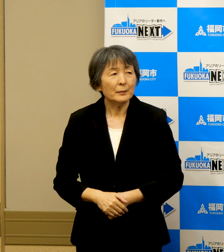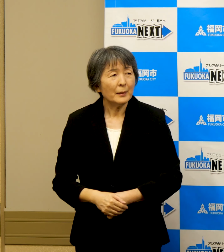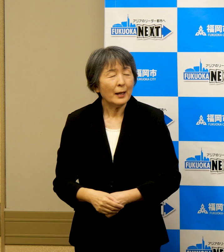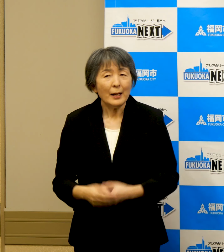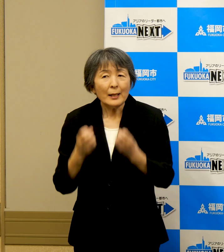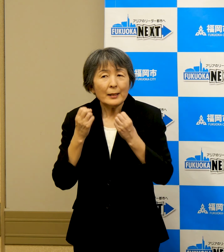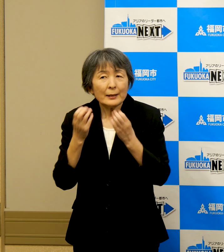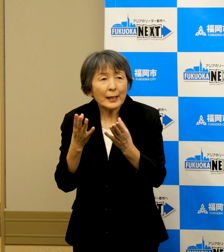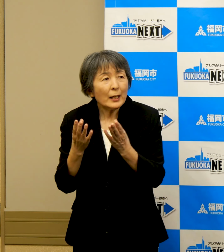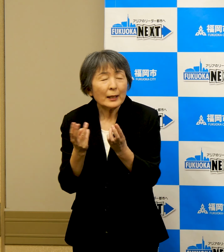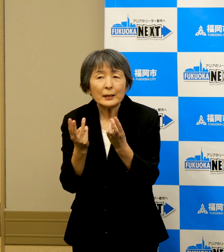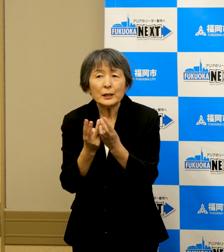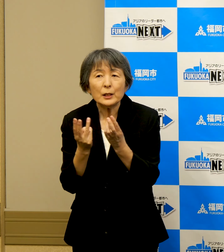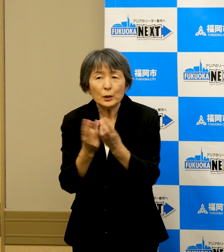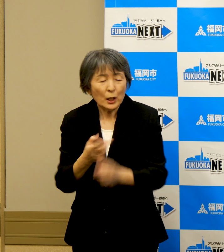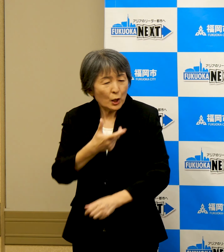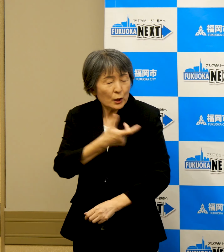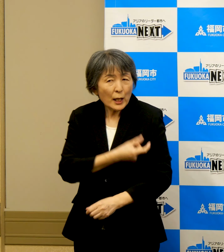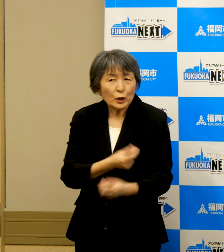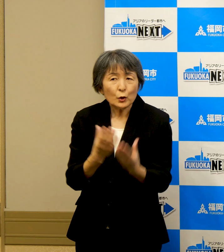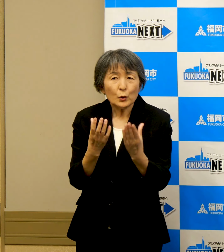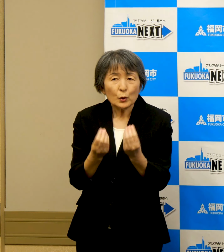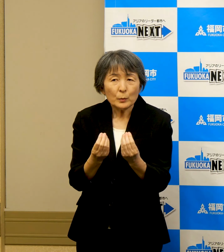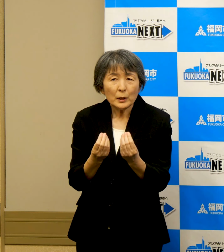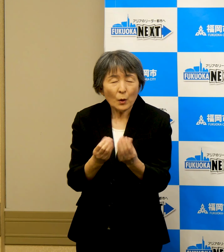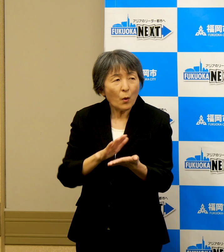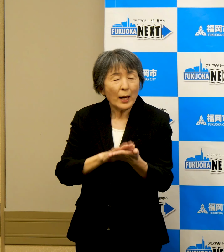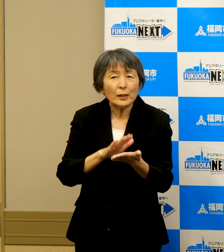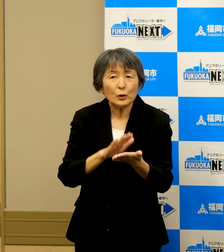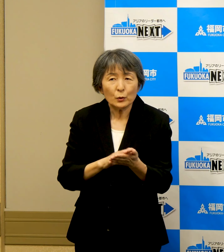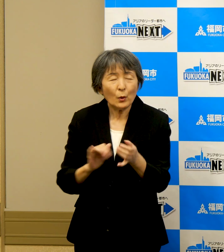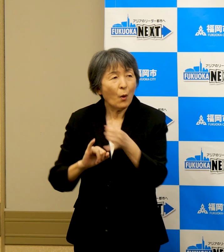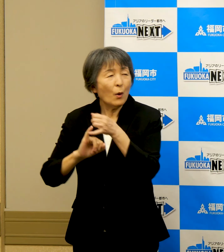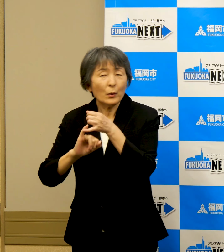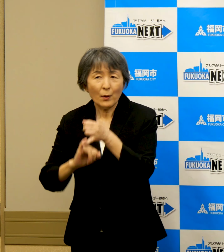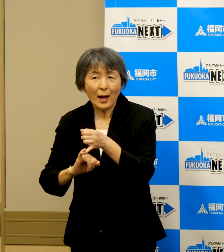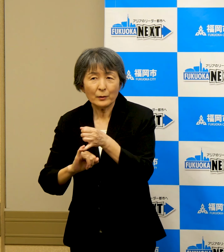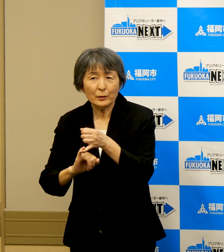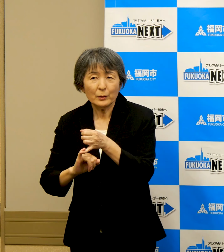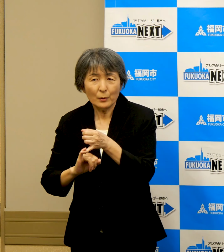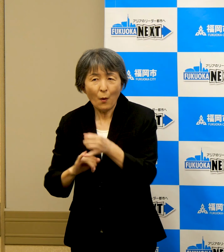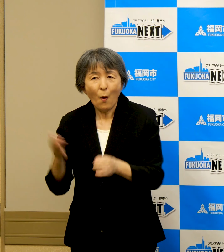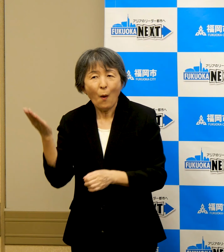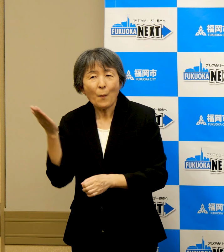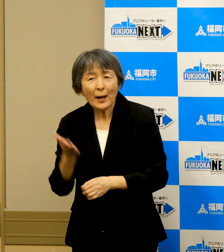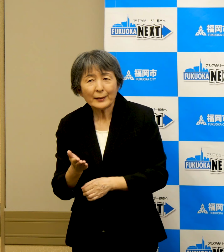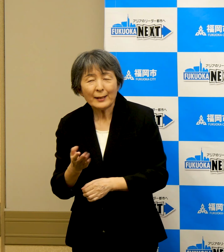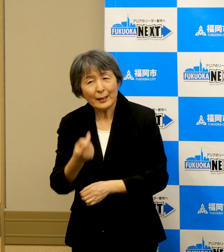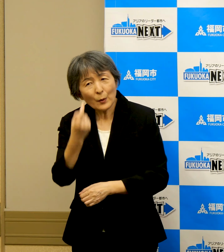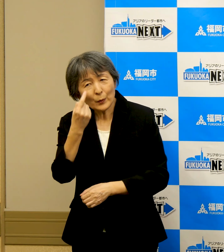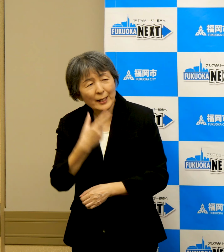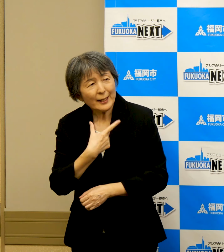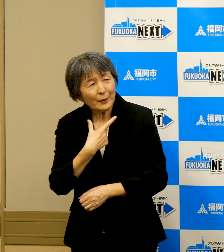多分 接種済みの回数と予約のそのパーセンテージ 教えてもらえますか